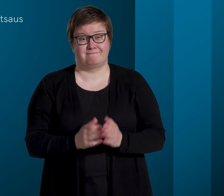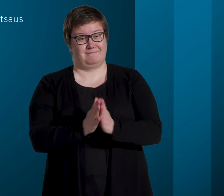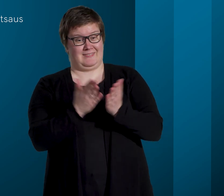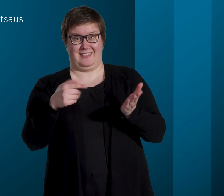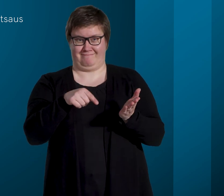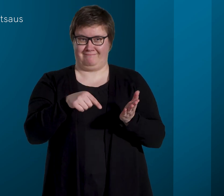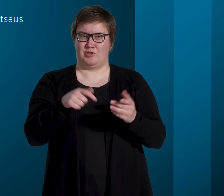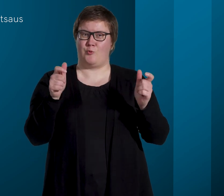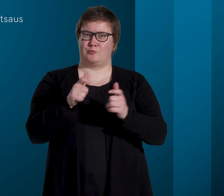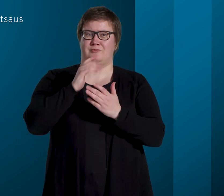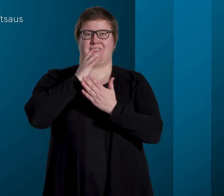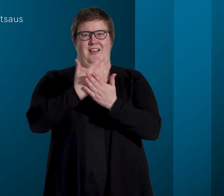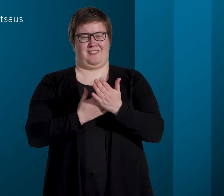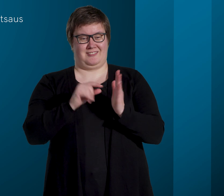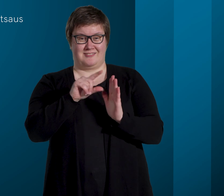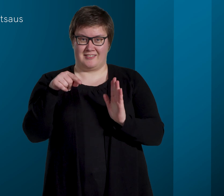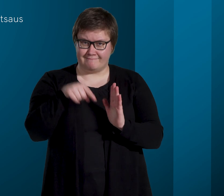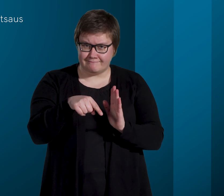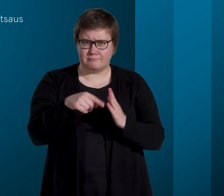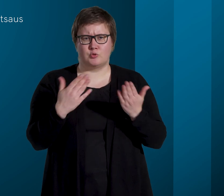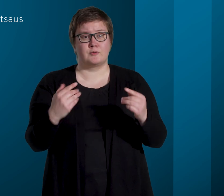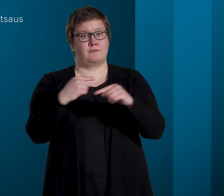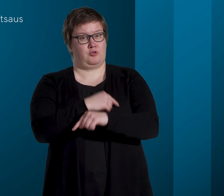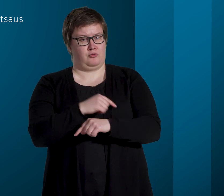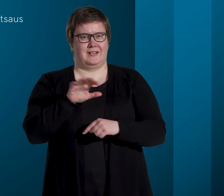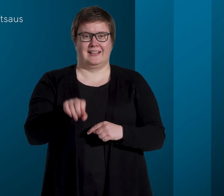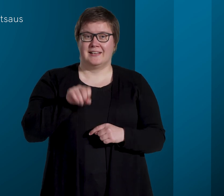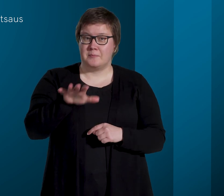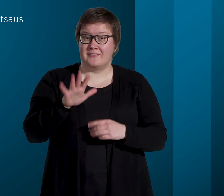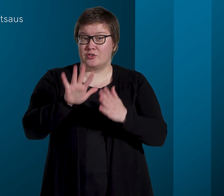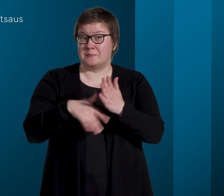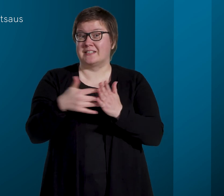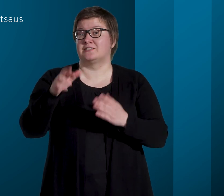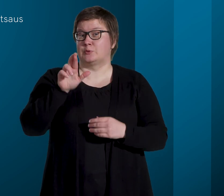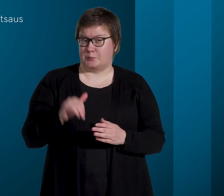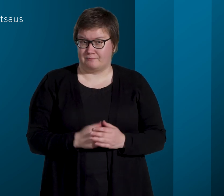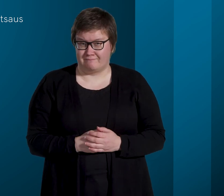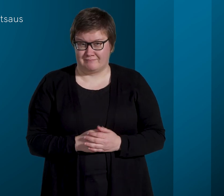Yhdistystarinat-sarjassa on vuorossa Riihimäen Viittomakieliset ry.